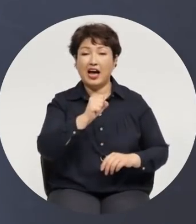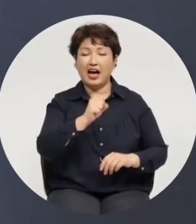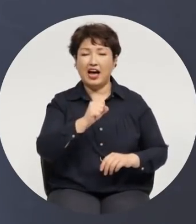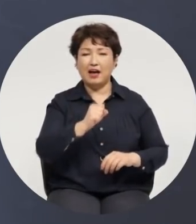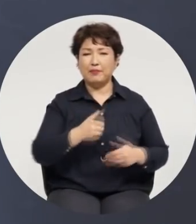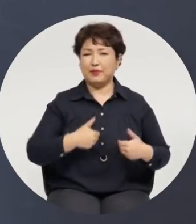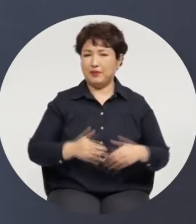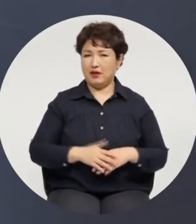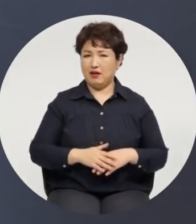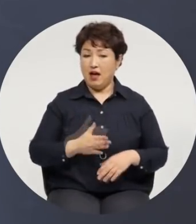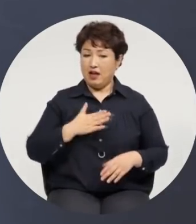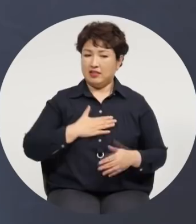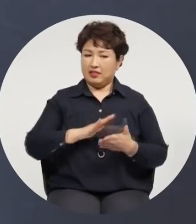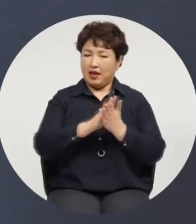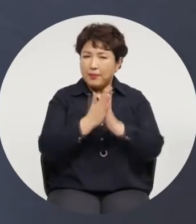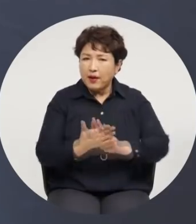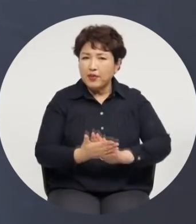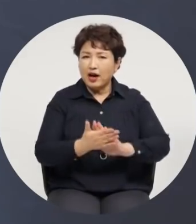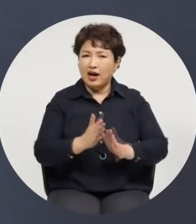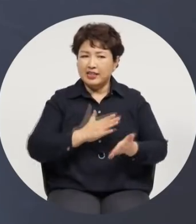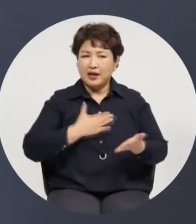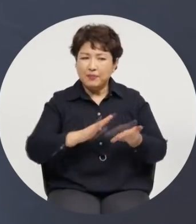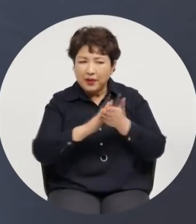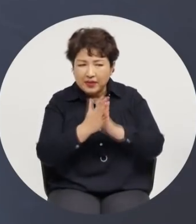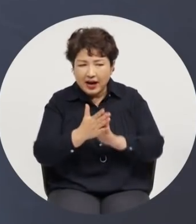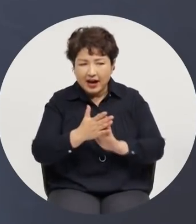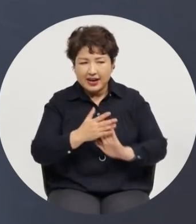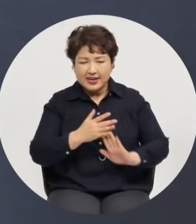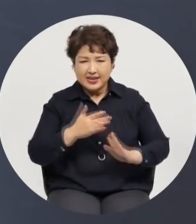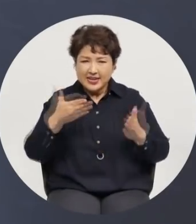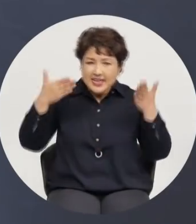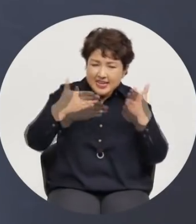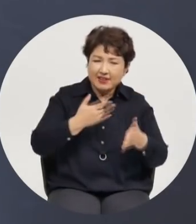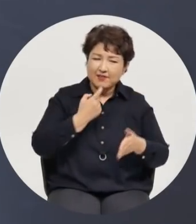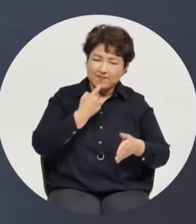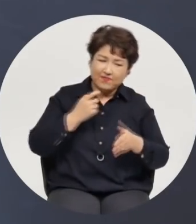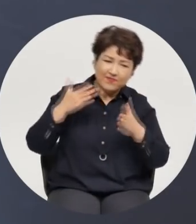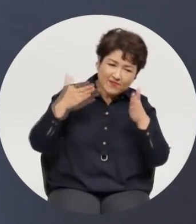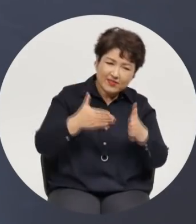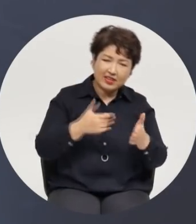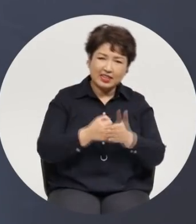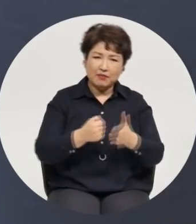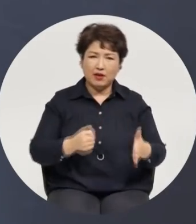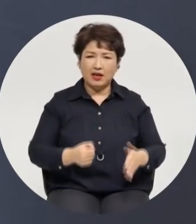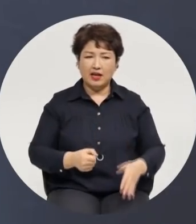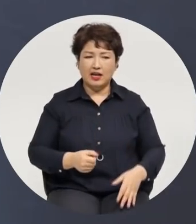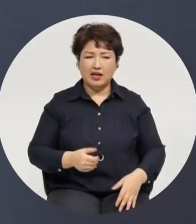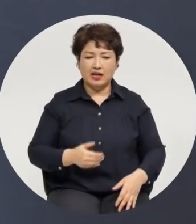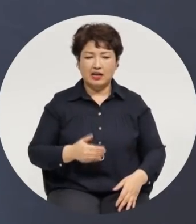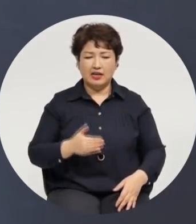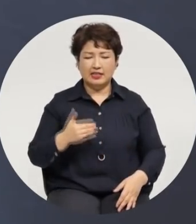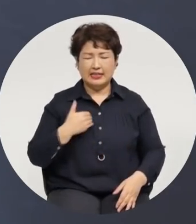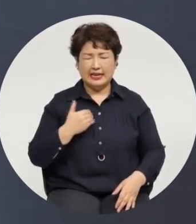자기 변화에 또 너무 집착해서 나중에 '내가 죽일 사람이다'